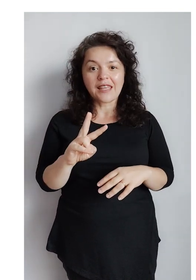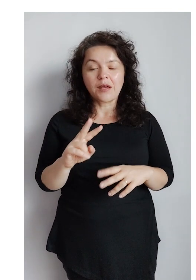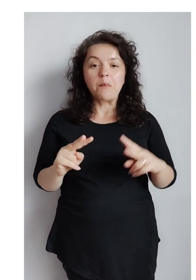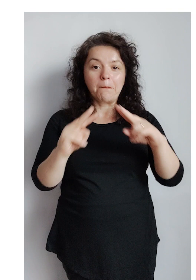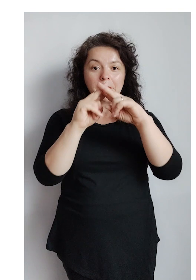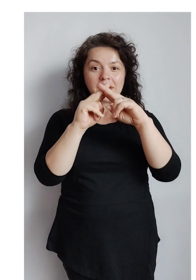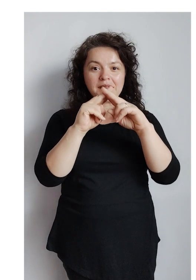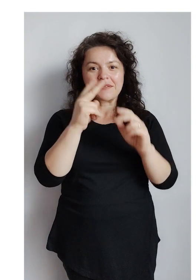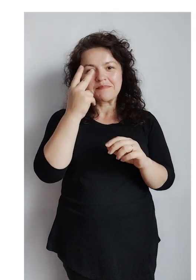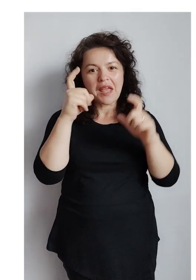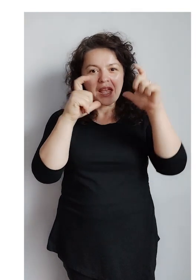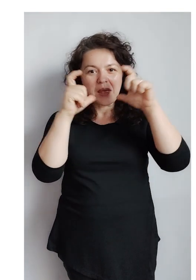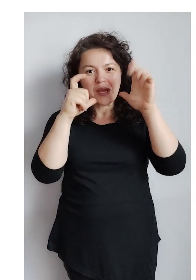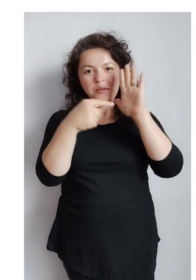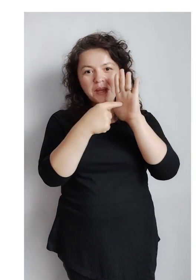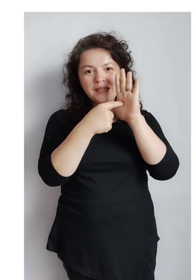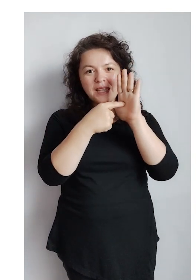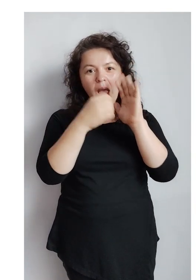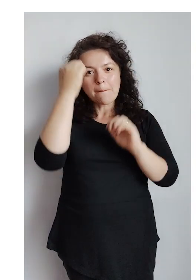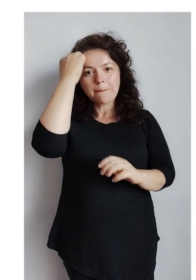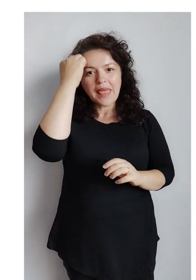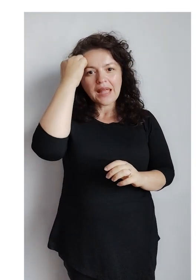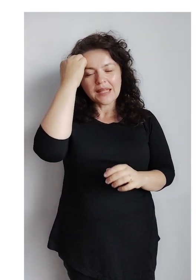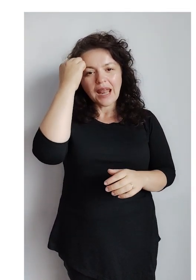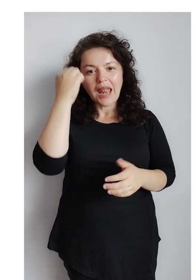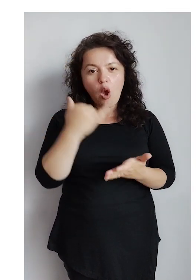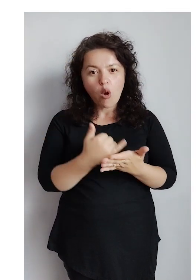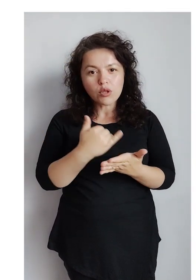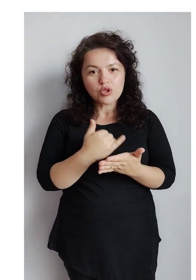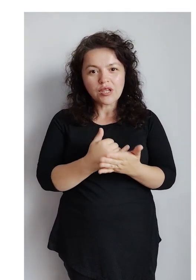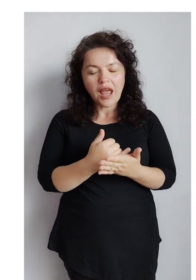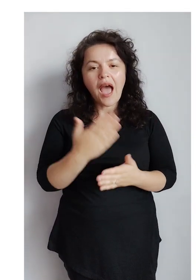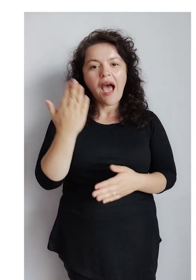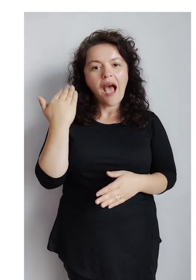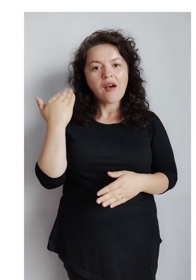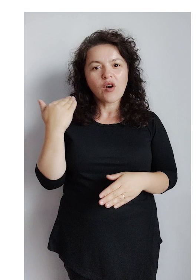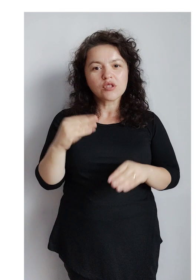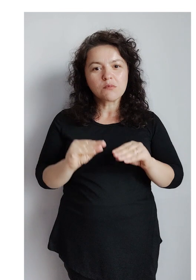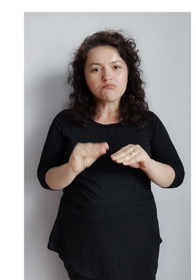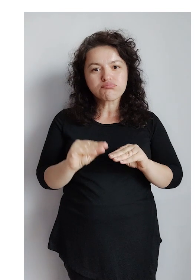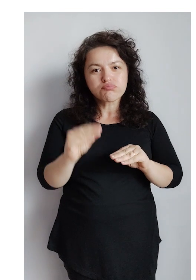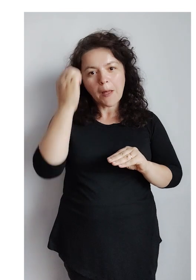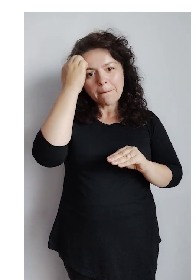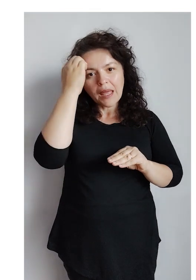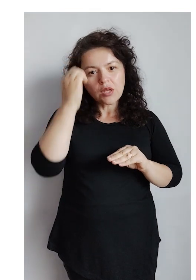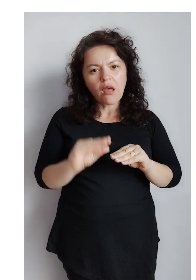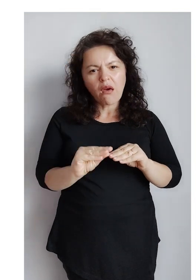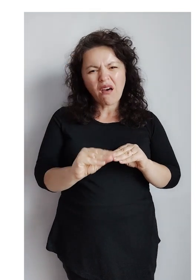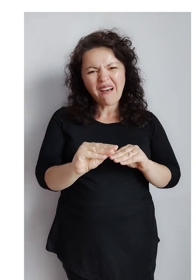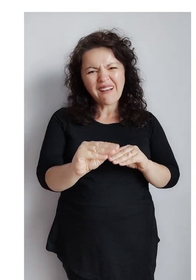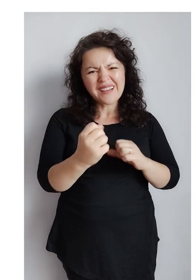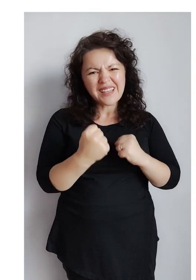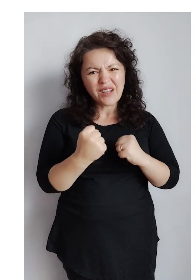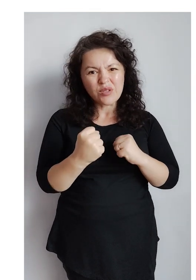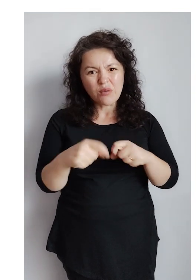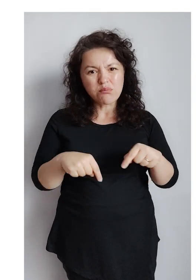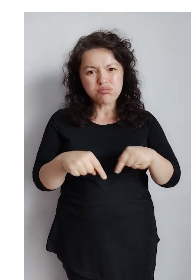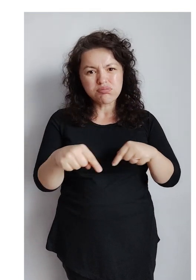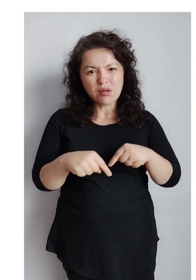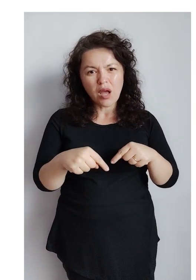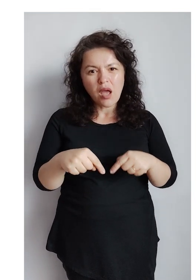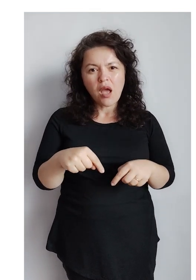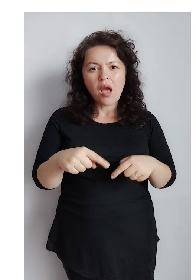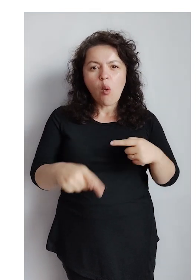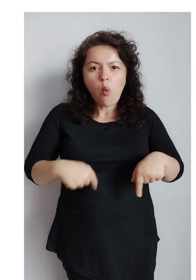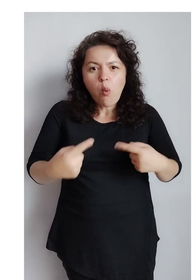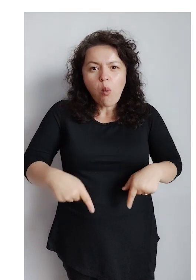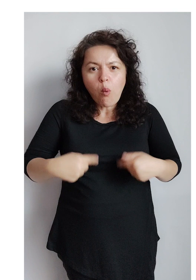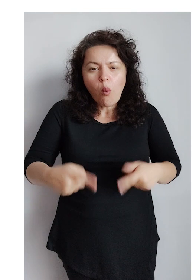Imaginea prezintă pietrele originale cu care a fost pietruit, care au îngreunat deplasarea utilizatorilor de scaune cu rotile